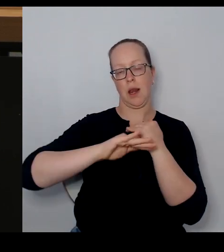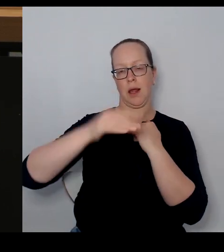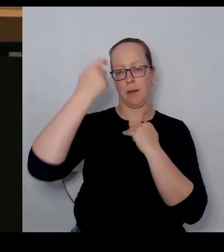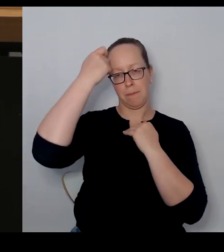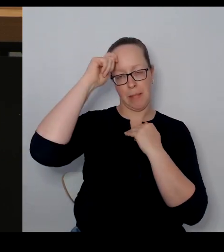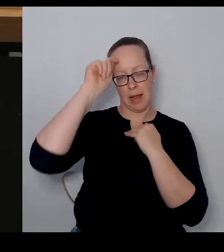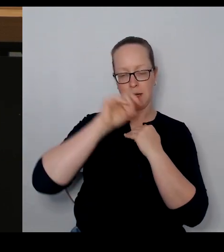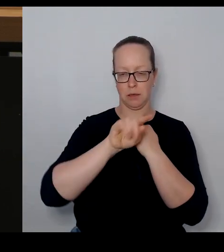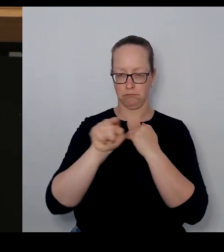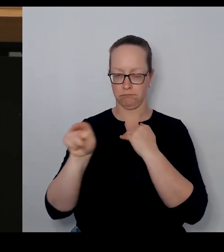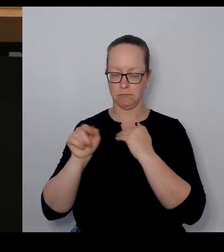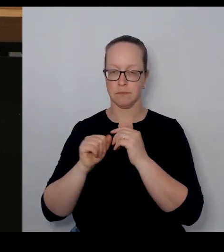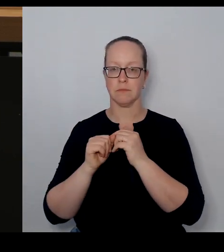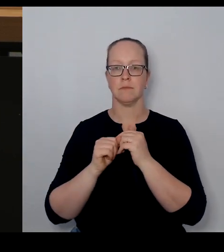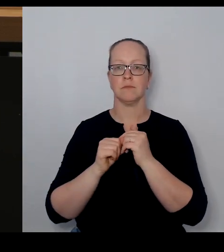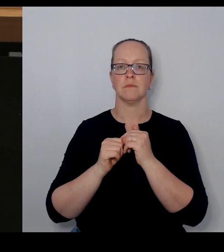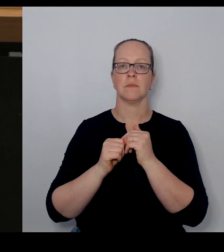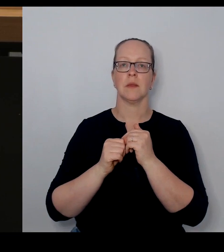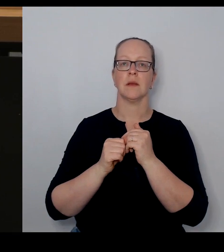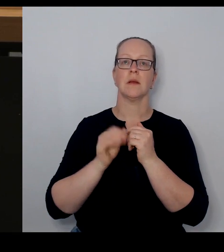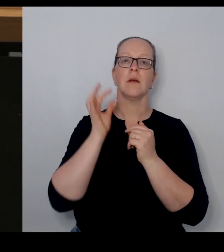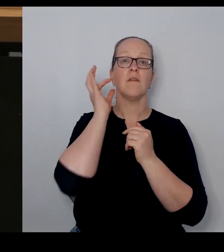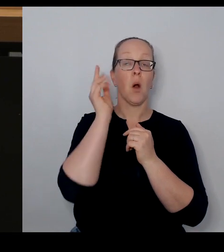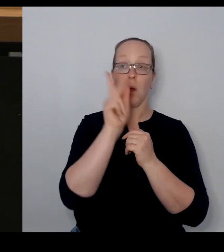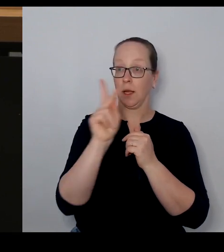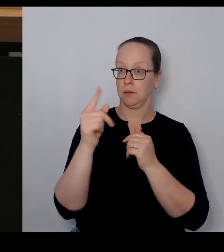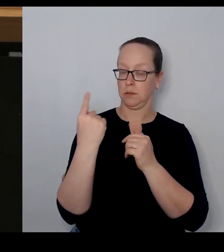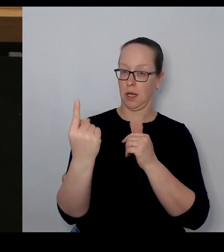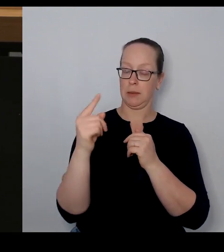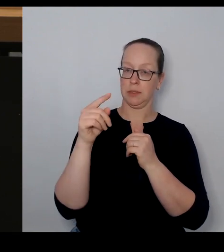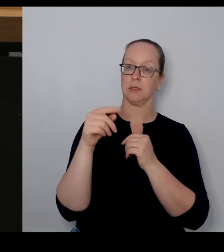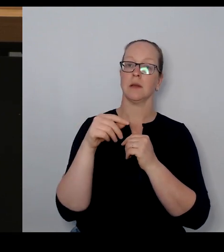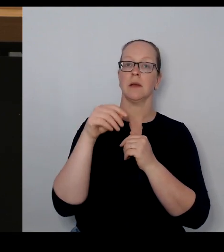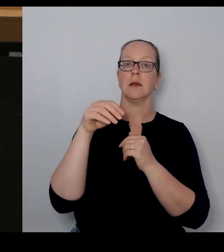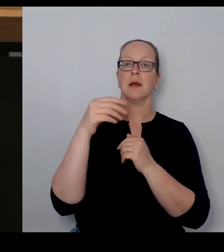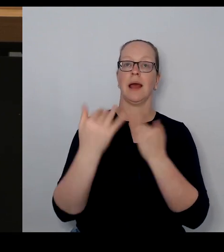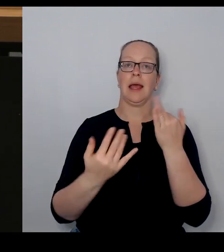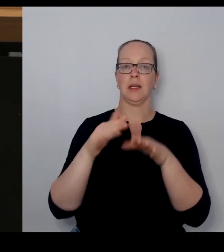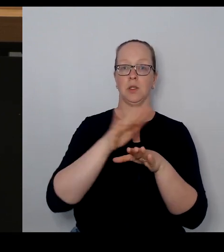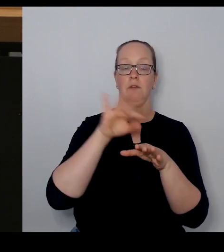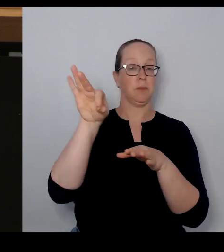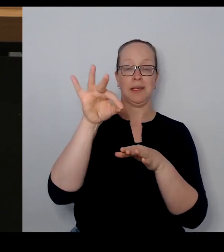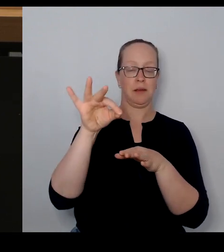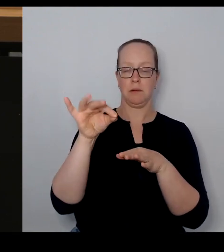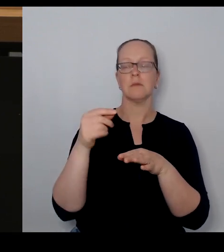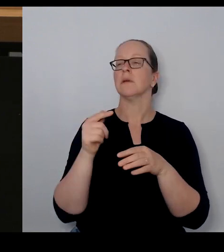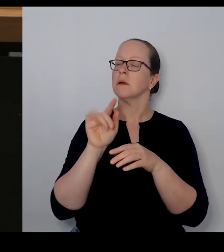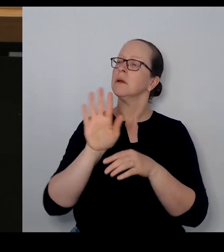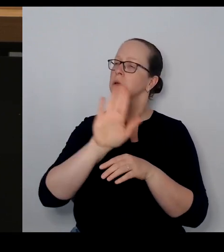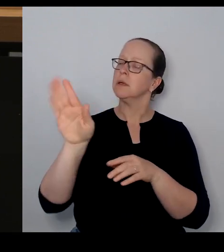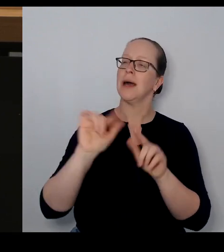des Rechnungshofs, sondern Ihrem gesamten Team, den Mitarbeiterinnen und Mitarbeitern des Landesrechnungshofes, für Ihre sehr